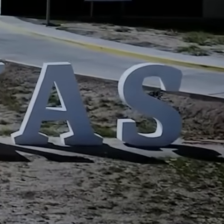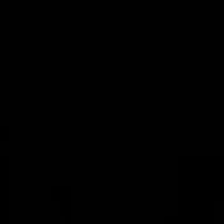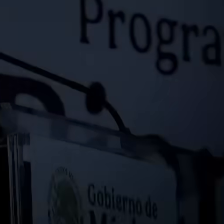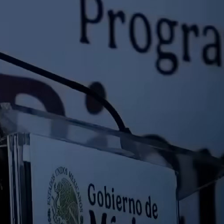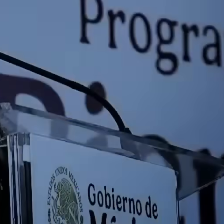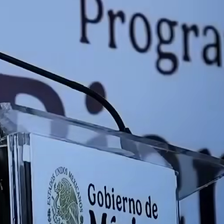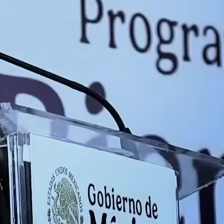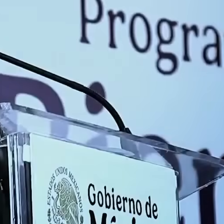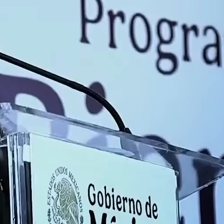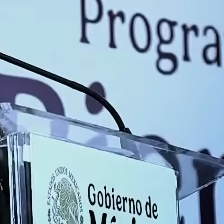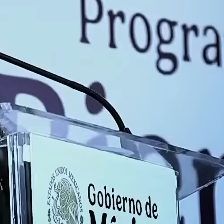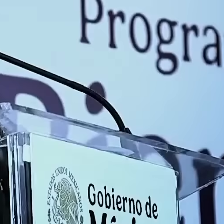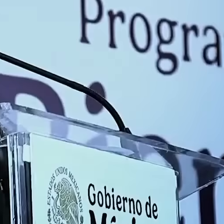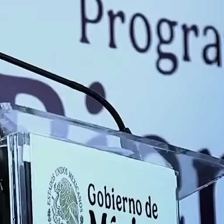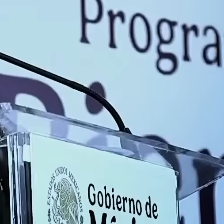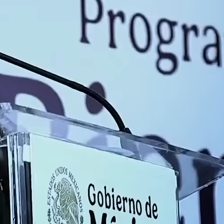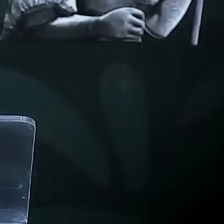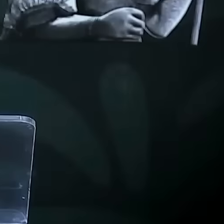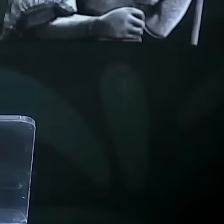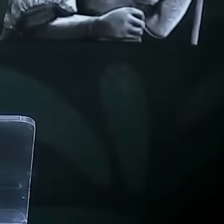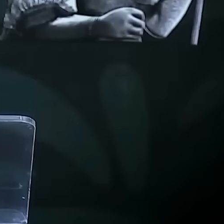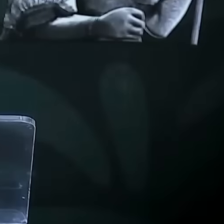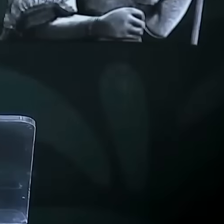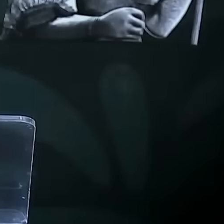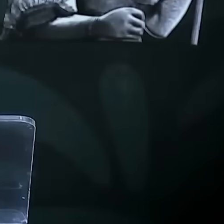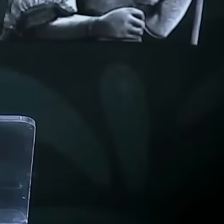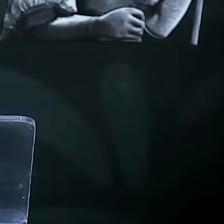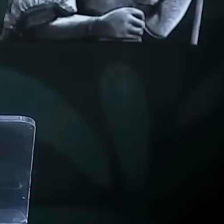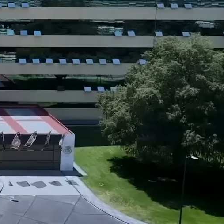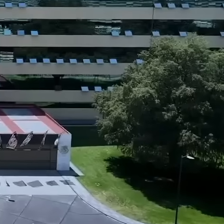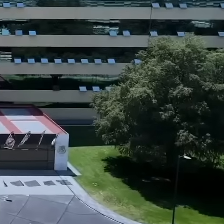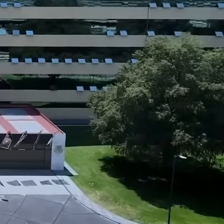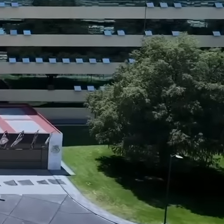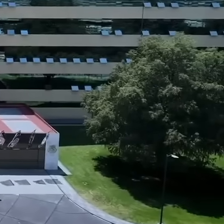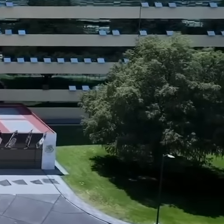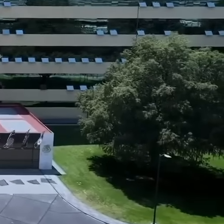De conformidad con las instrucciones giradas por el Ejecutivo Federal, la Secretaría de la Defensa